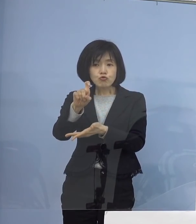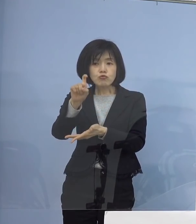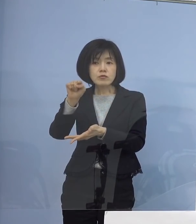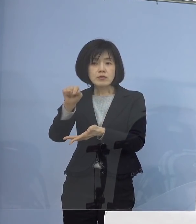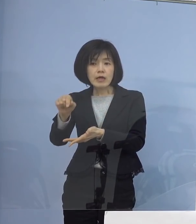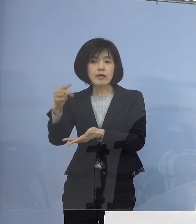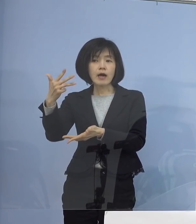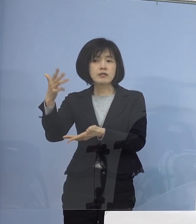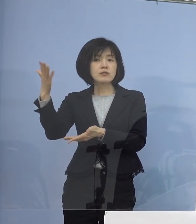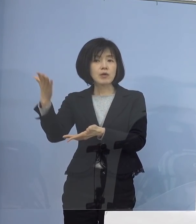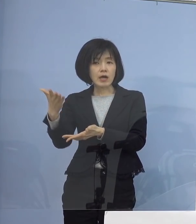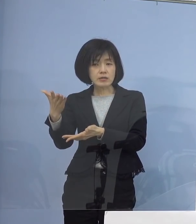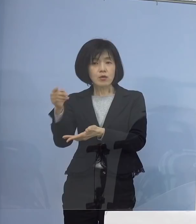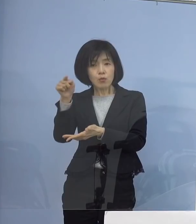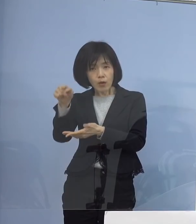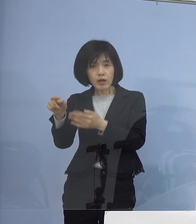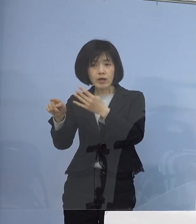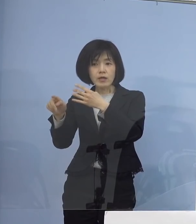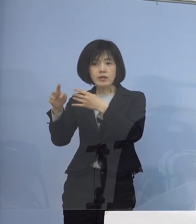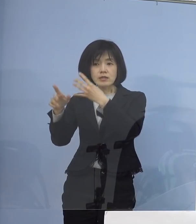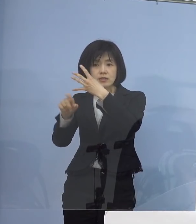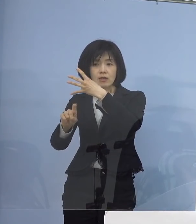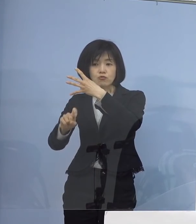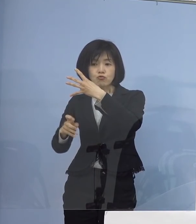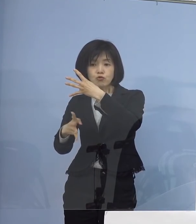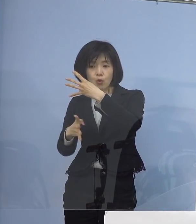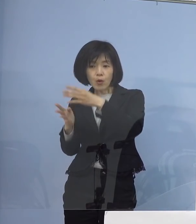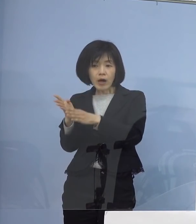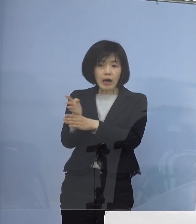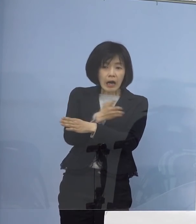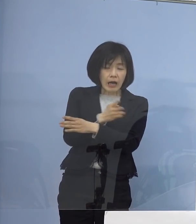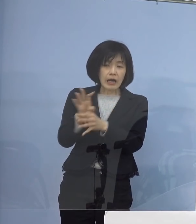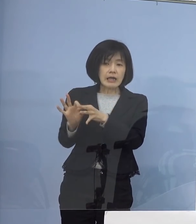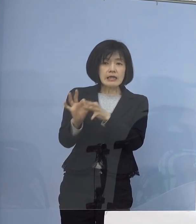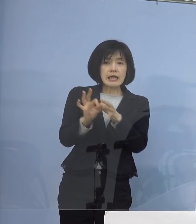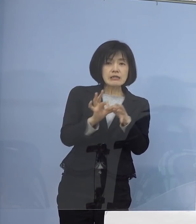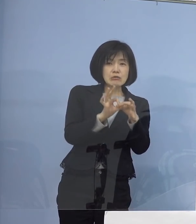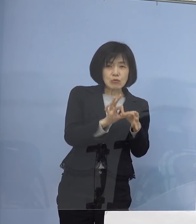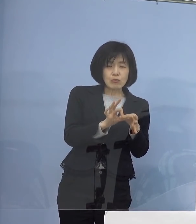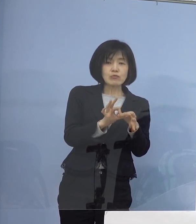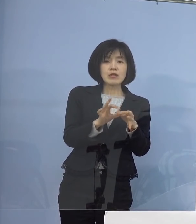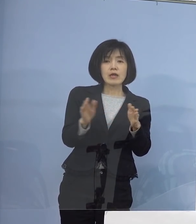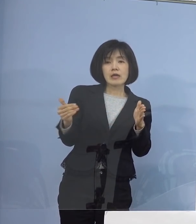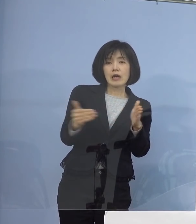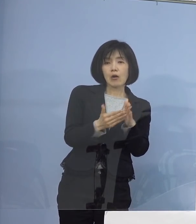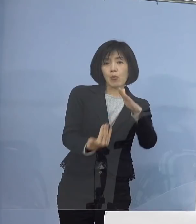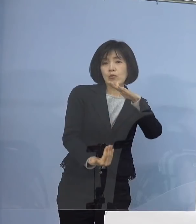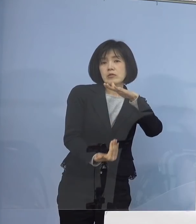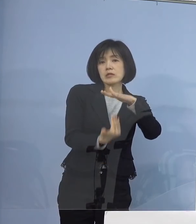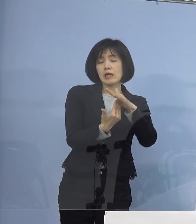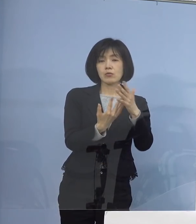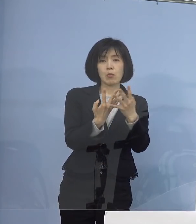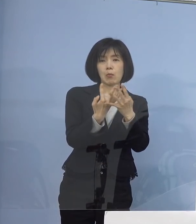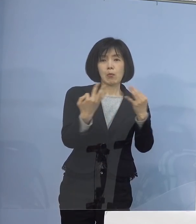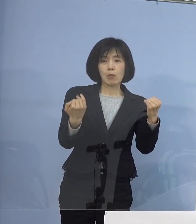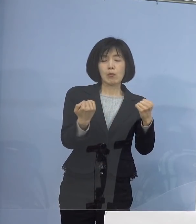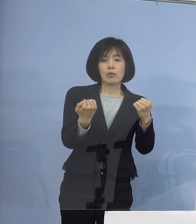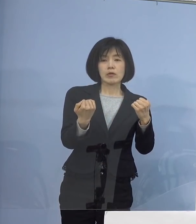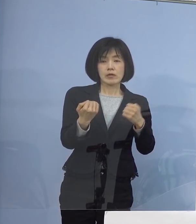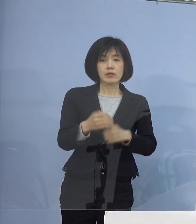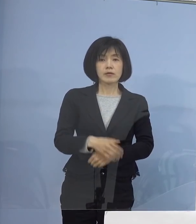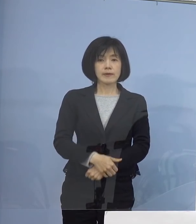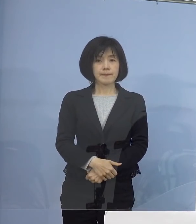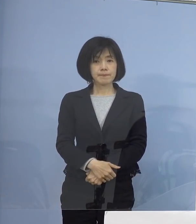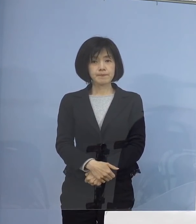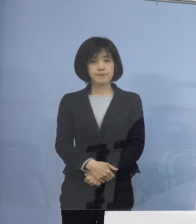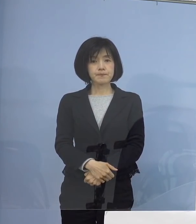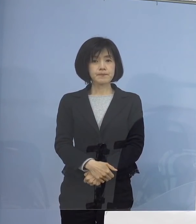4月14日からこちらは5日連続での過去最高 そして更新となります